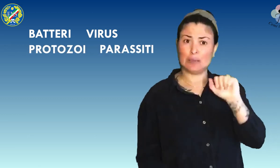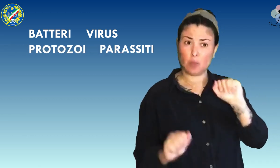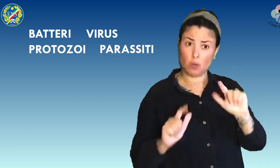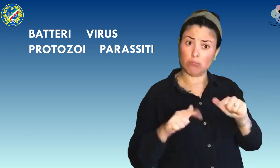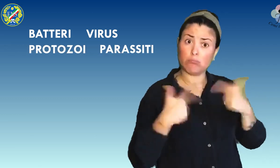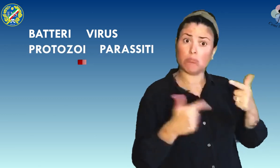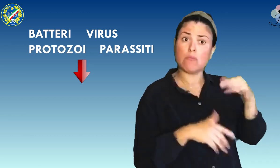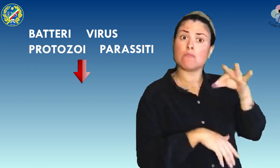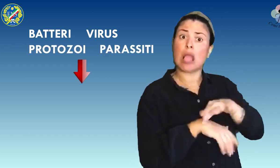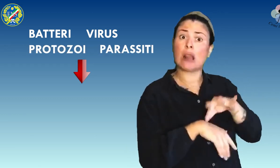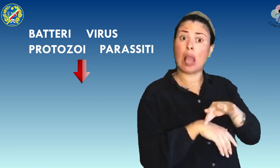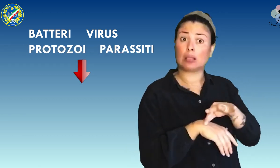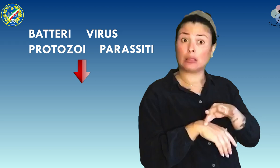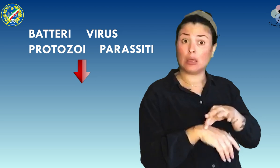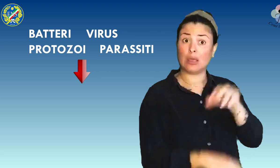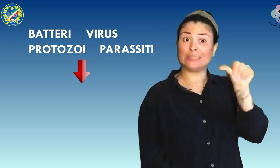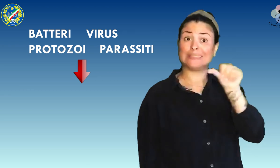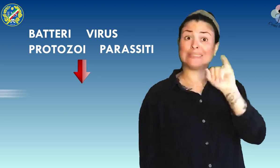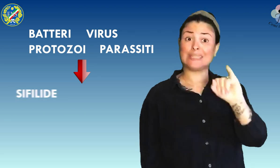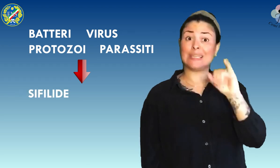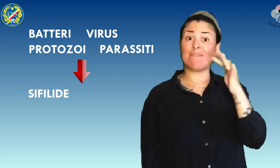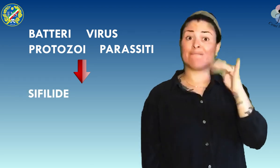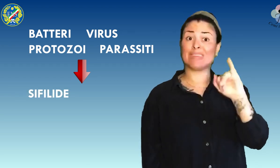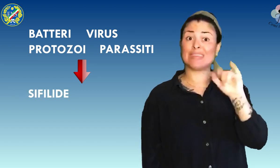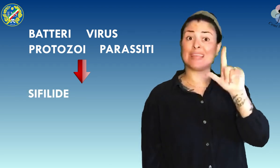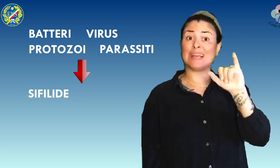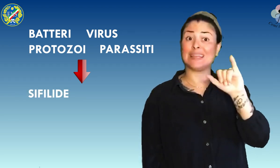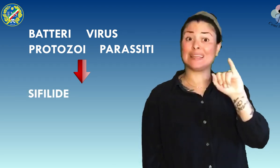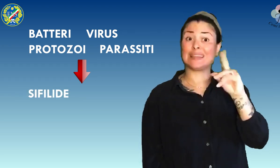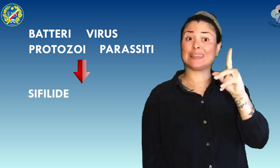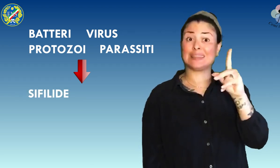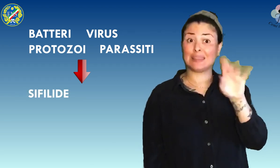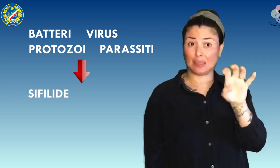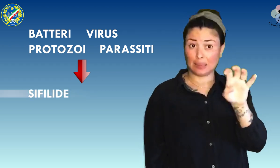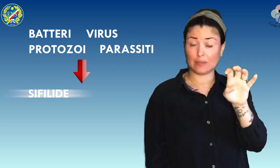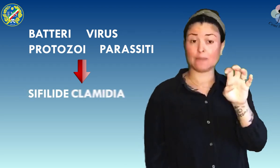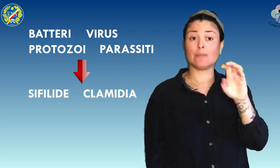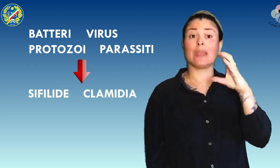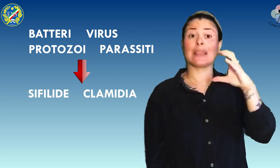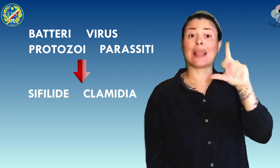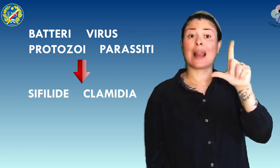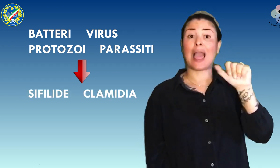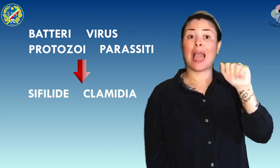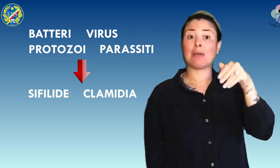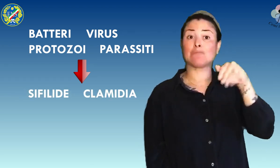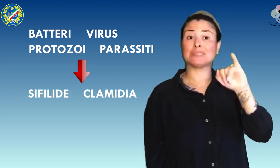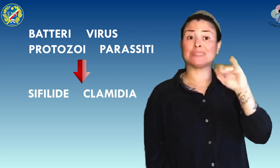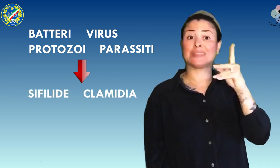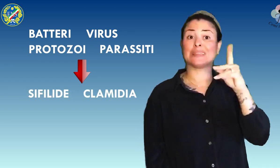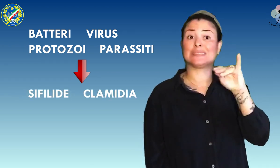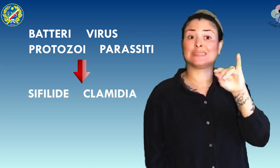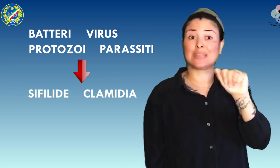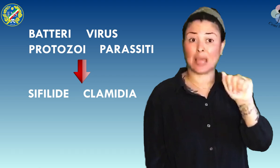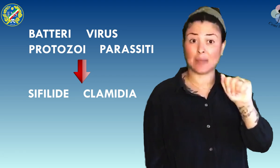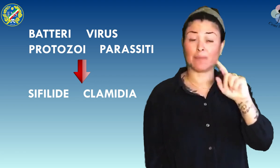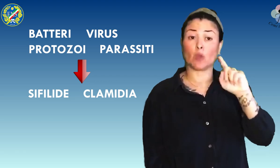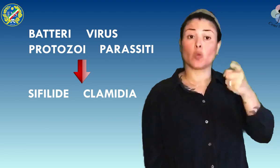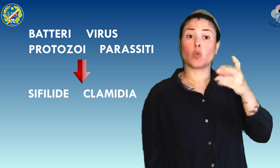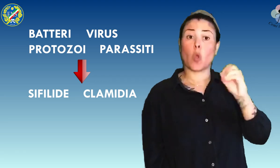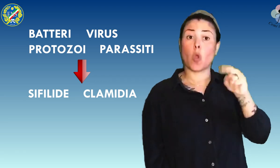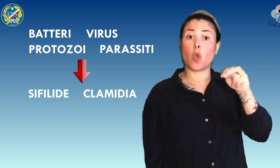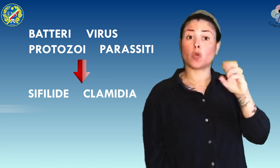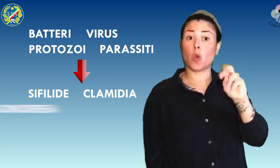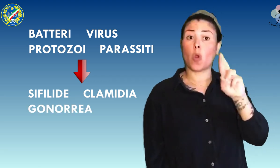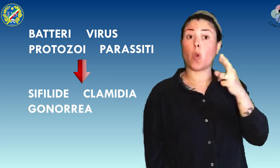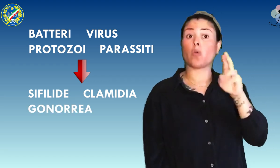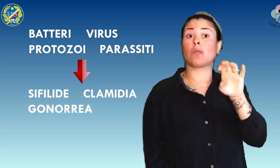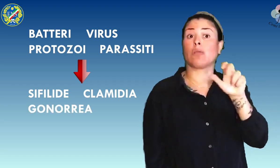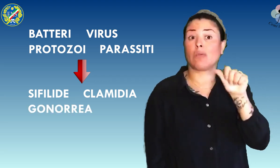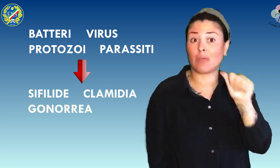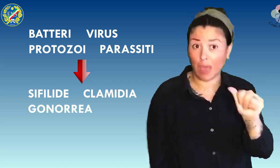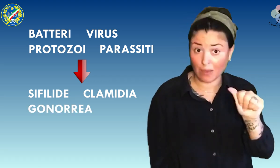che possono determinare malattie come la sifilide, la clamidia, la gonorrea,